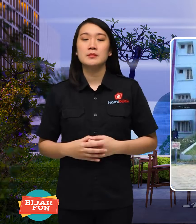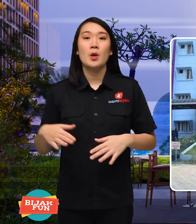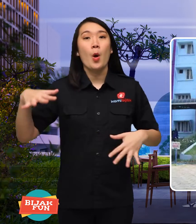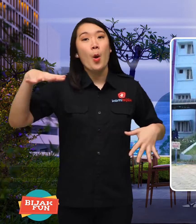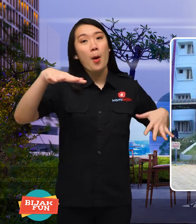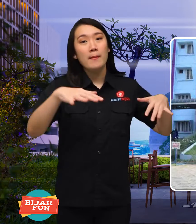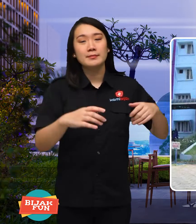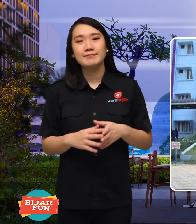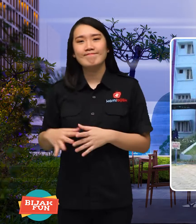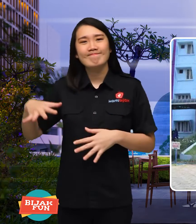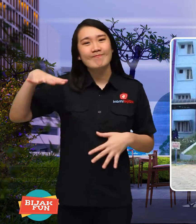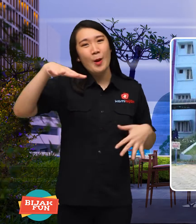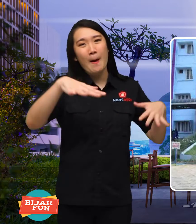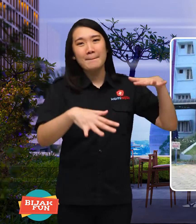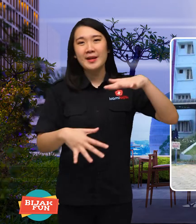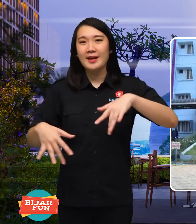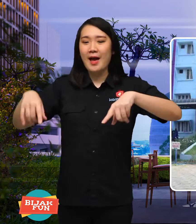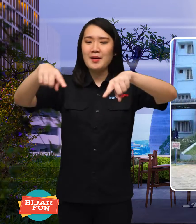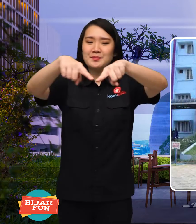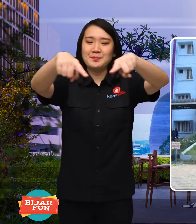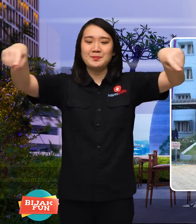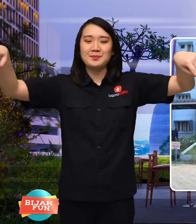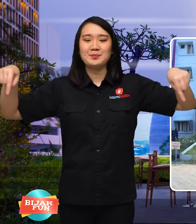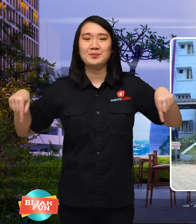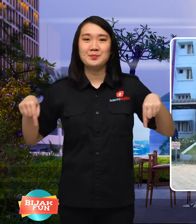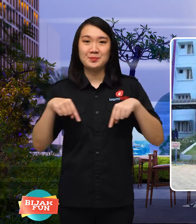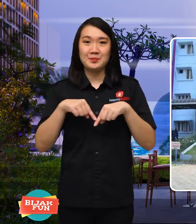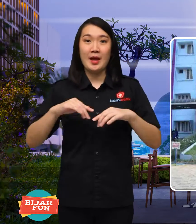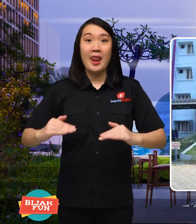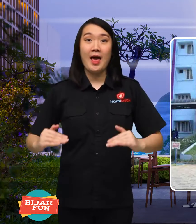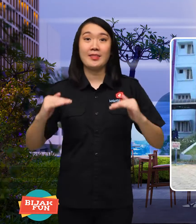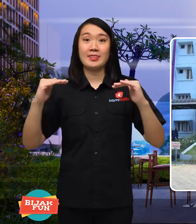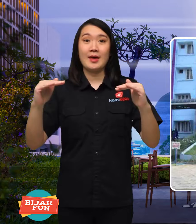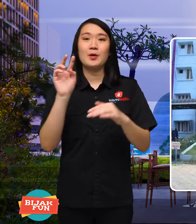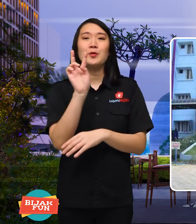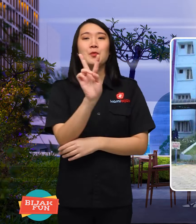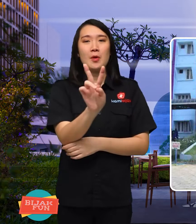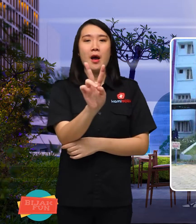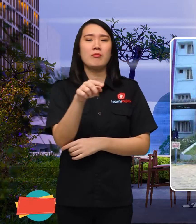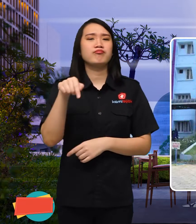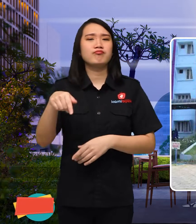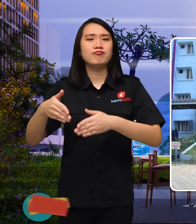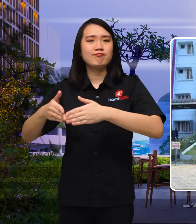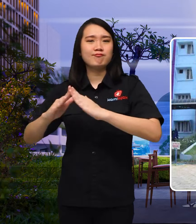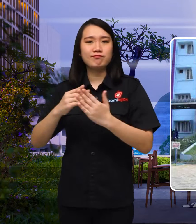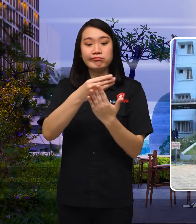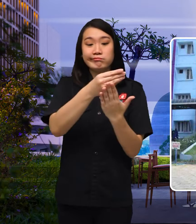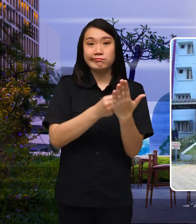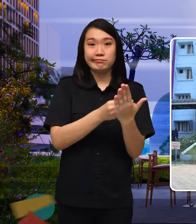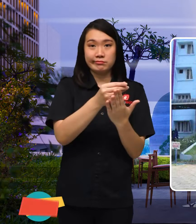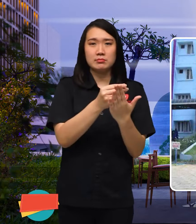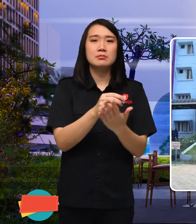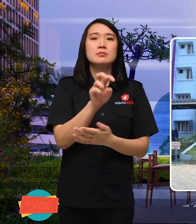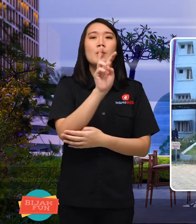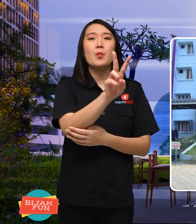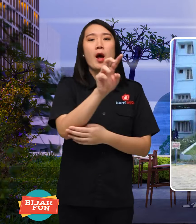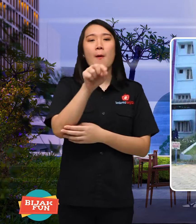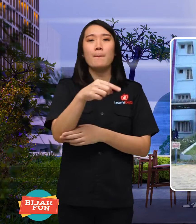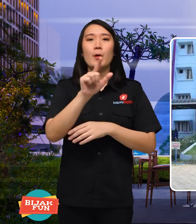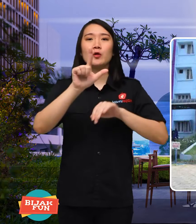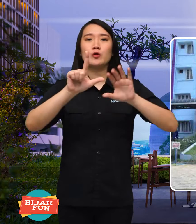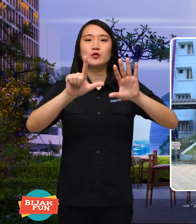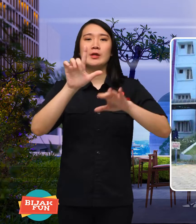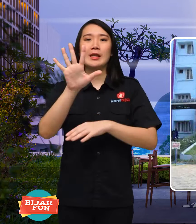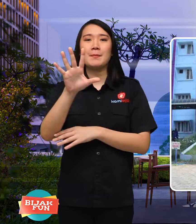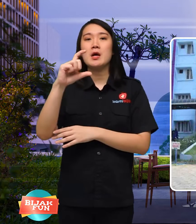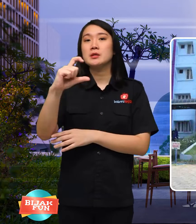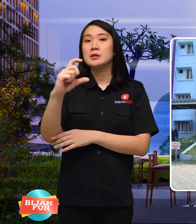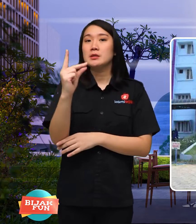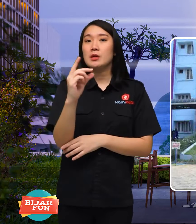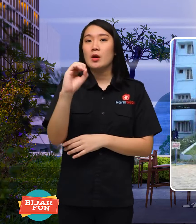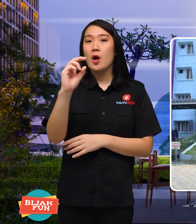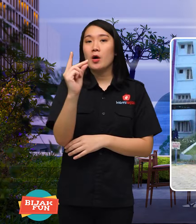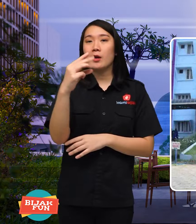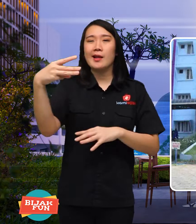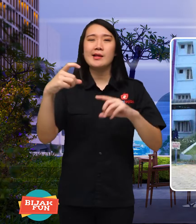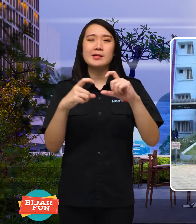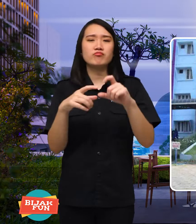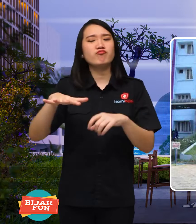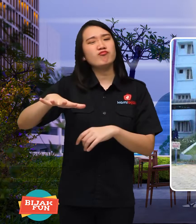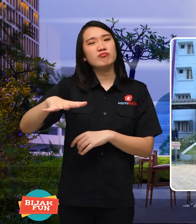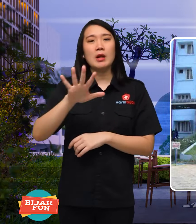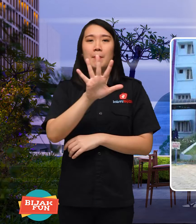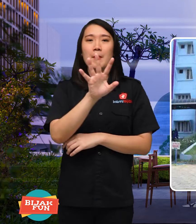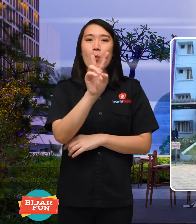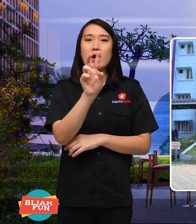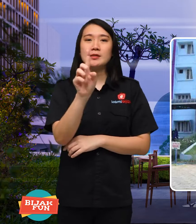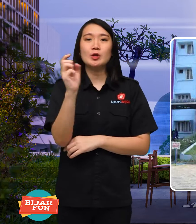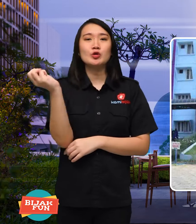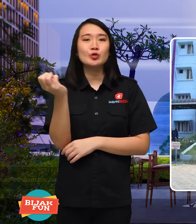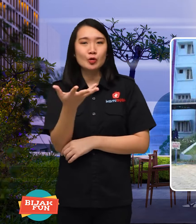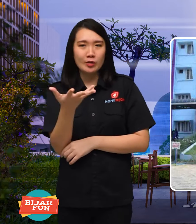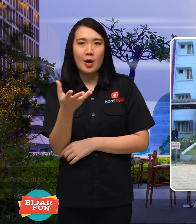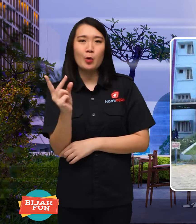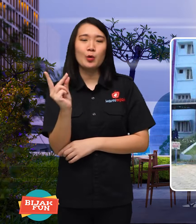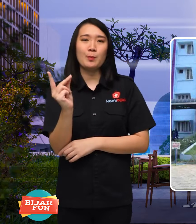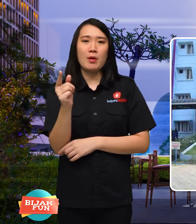kolam air 2 lantai ini dibangun dengan anggaran Rs 2,75 crores sekitar 521 juta Rupiah,